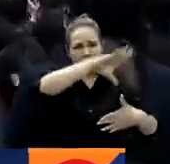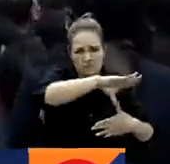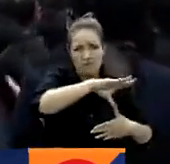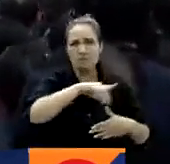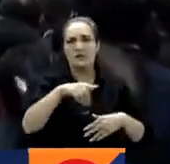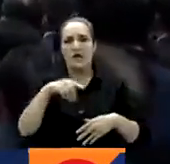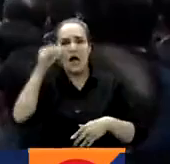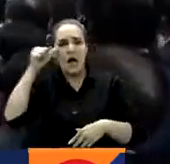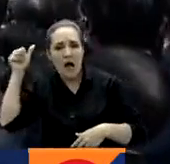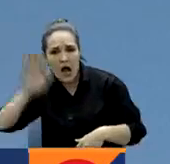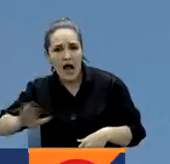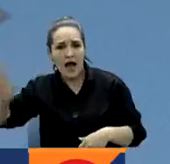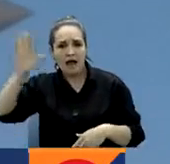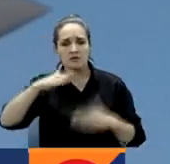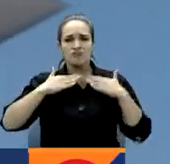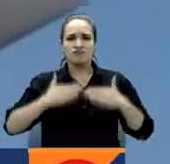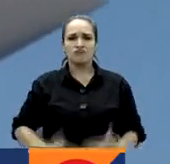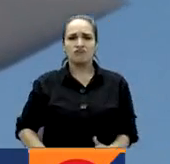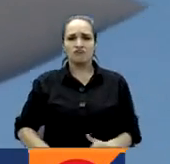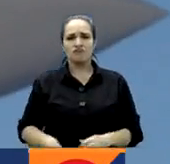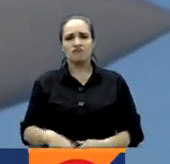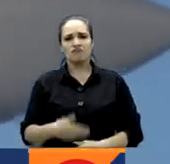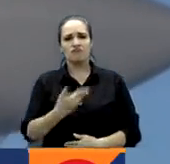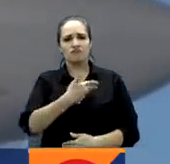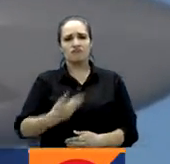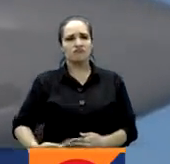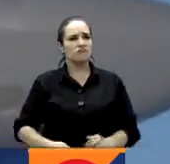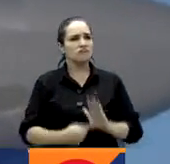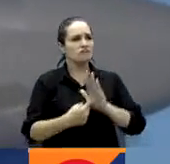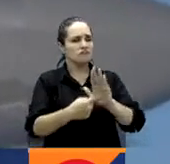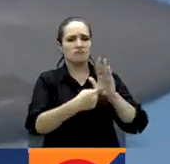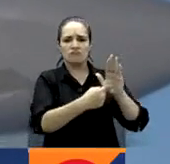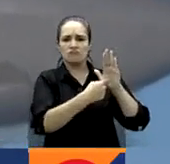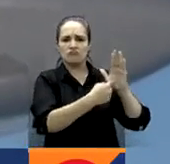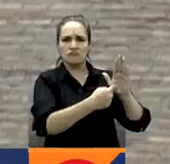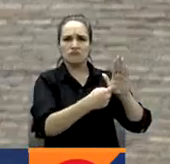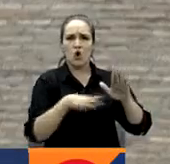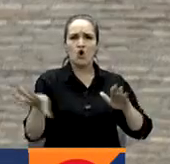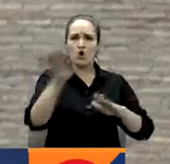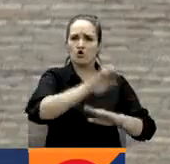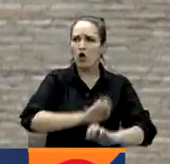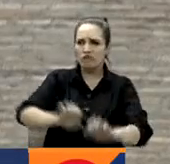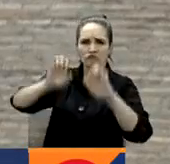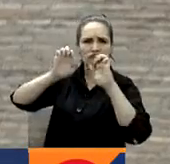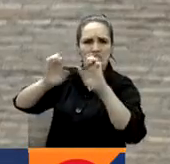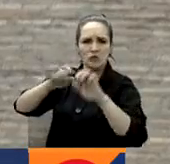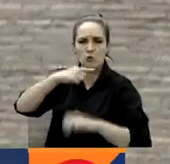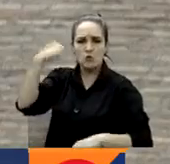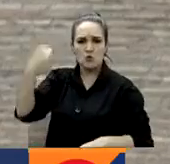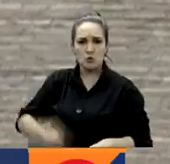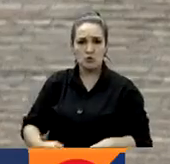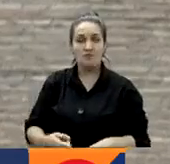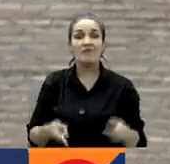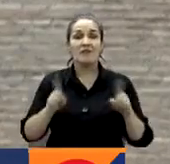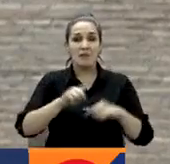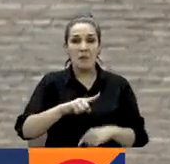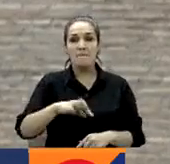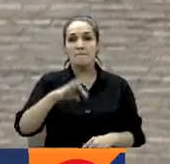DIPLOMACIA. OVACIONES EN EUROPA, EL V V V V V V V VERDE CAMUFLADO O